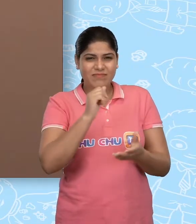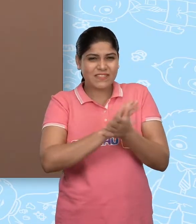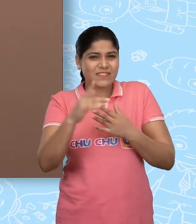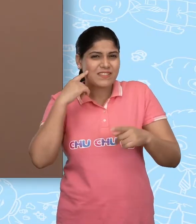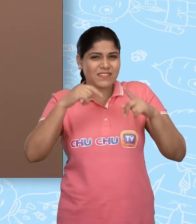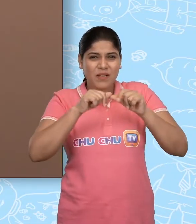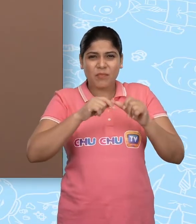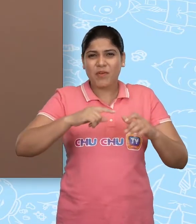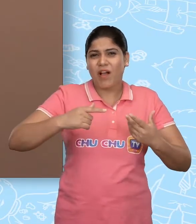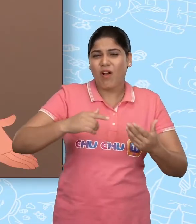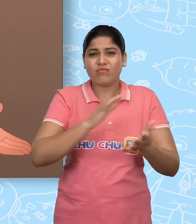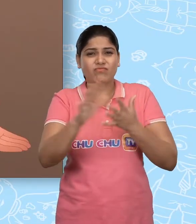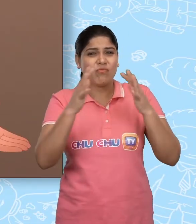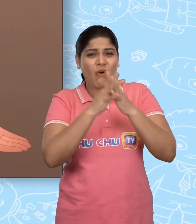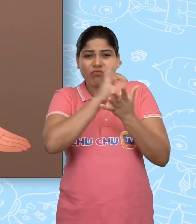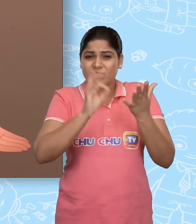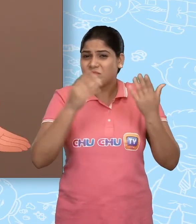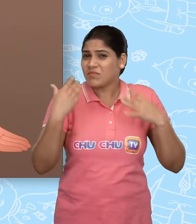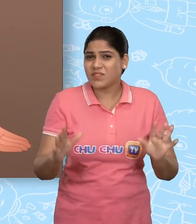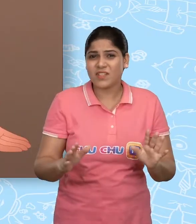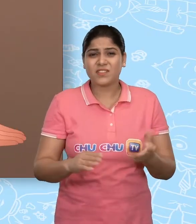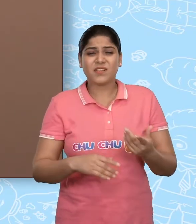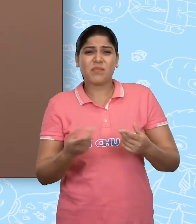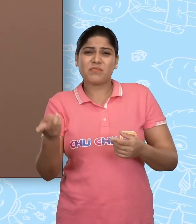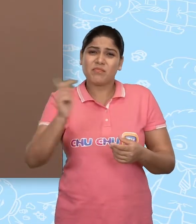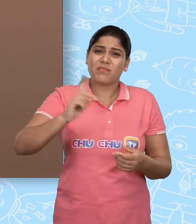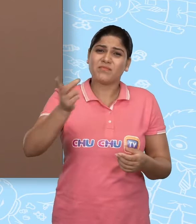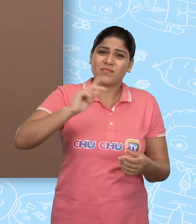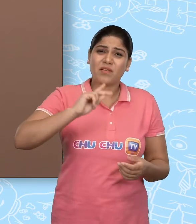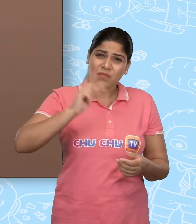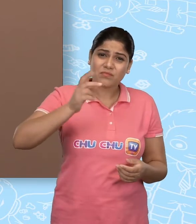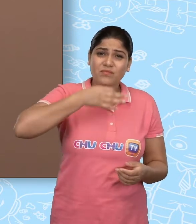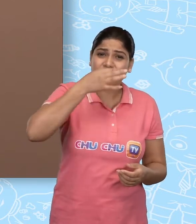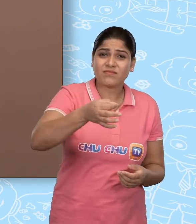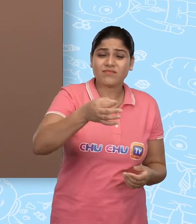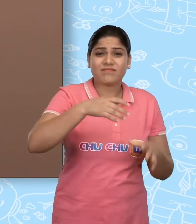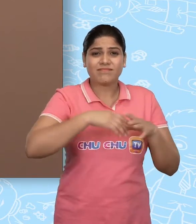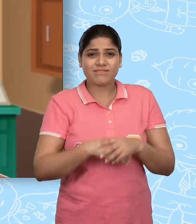Chika अपना homework कभी नहीं करता Miss Dorothy चाहे मैं उसे कितनी बार क्यों ना कहूं.